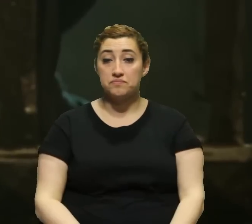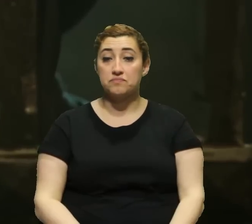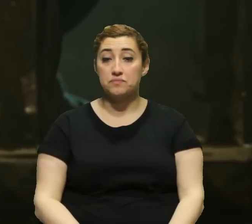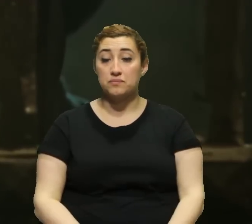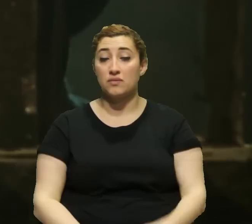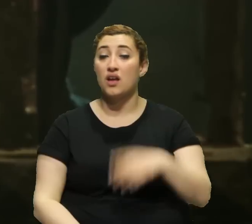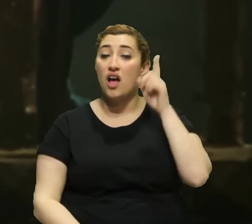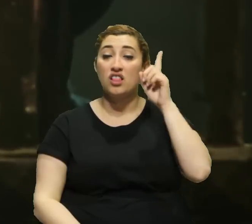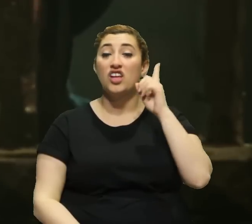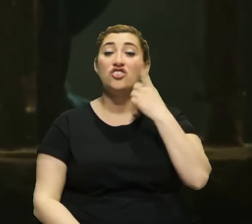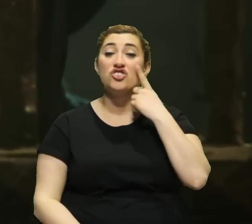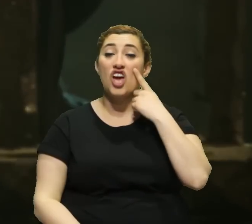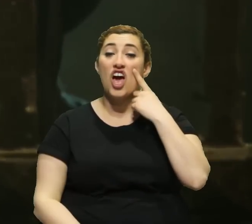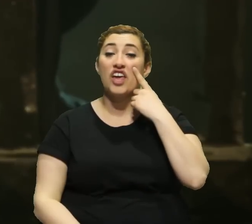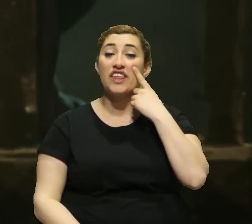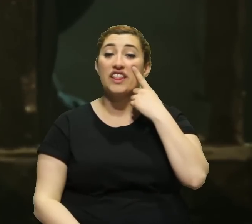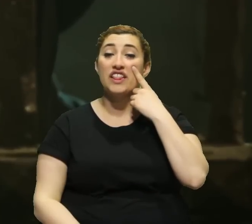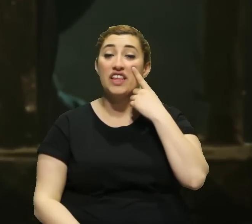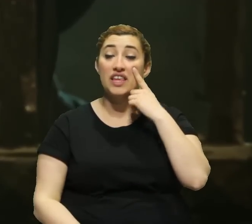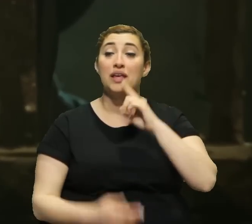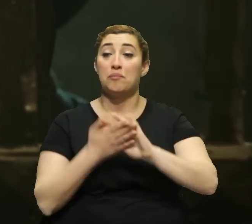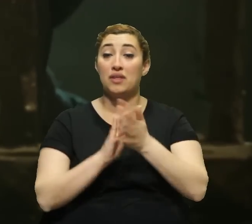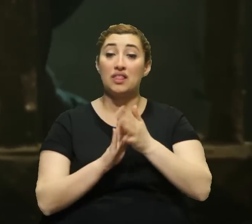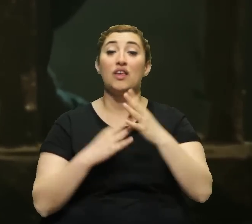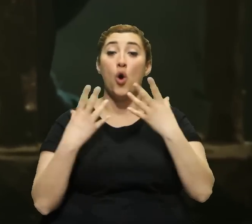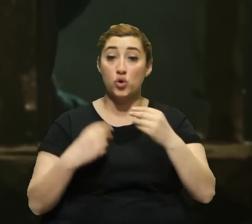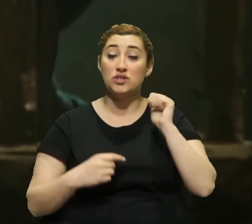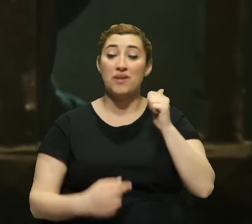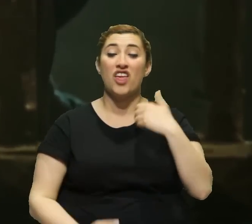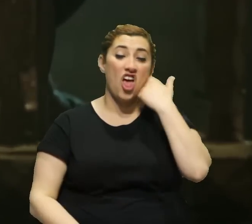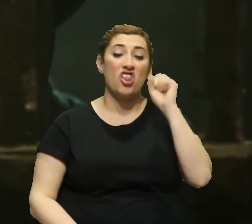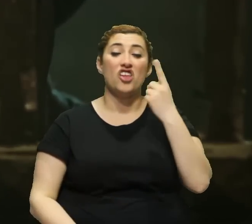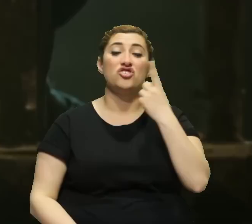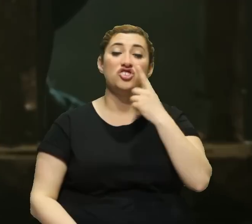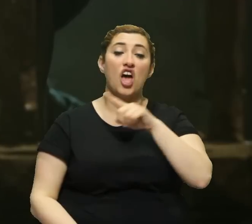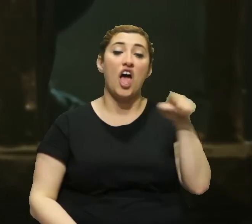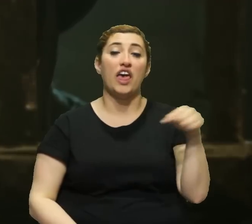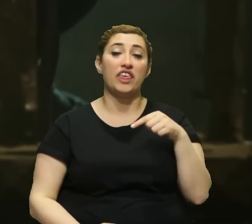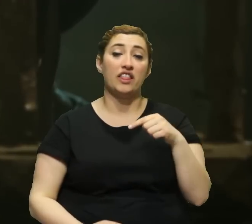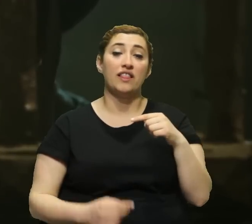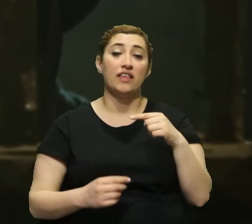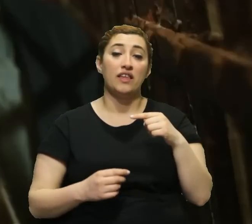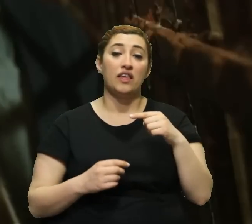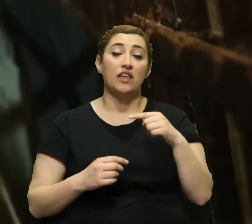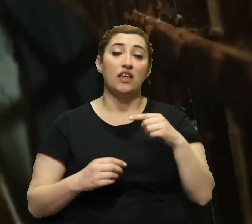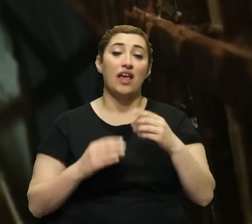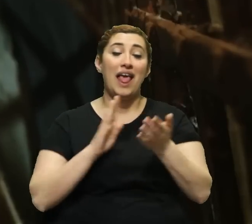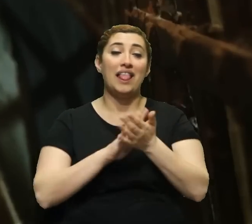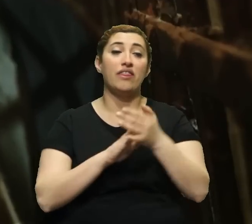Allah'ın şahitliğini ortadan kaldıran da... ...yalancı şahitlerin ellerine düşer elbet adalet.